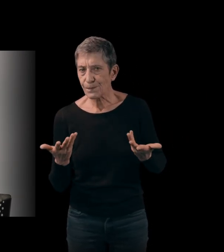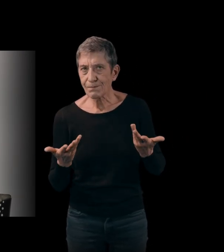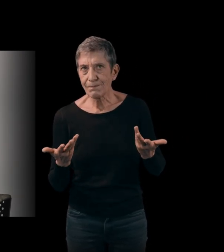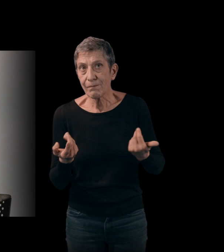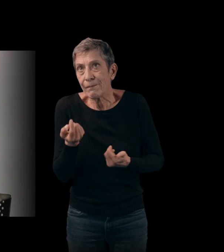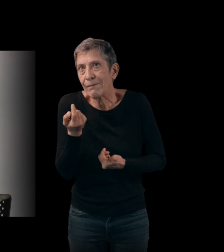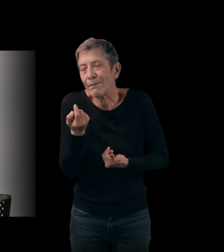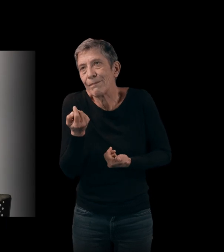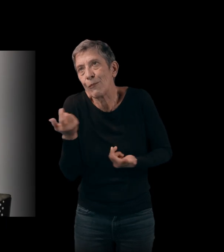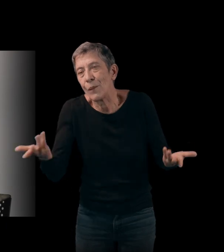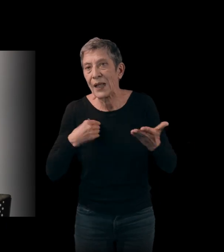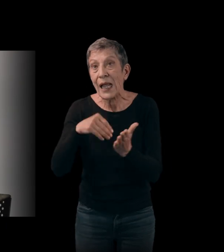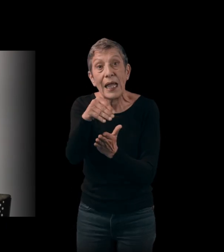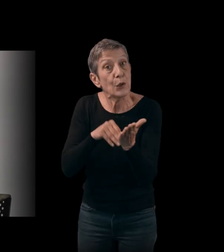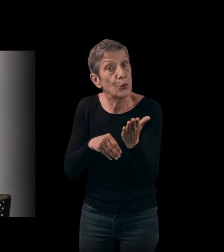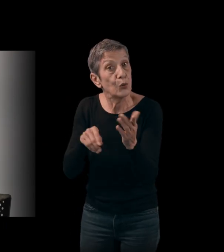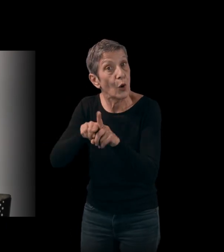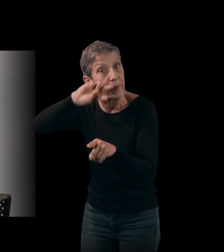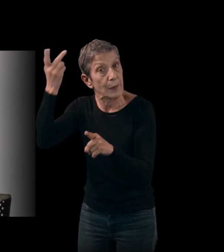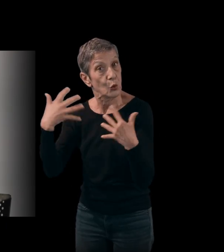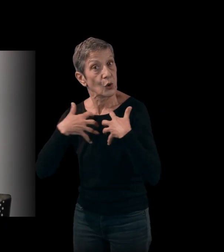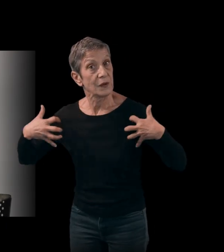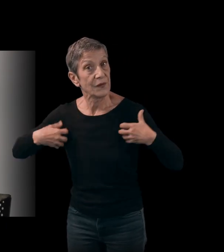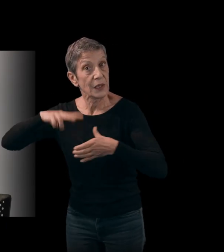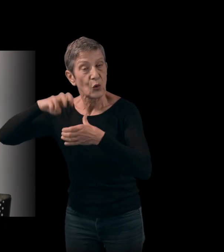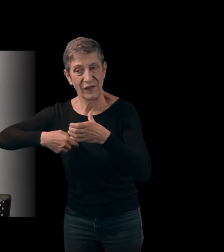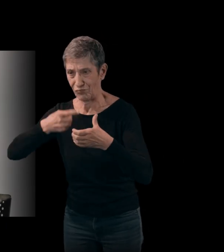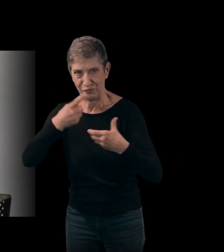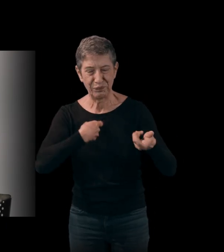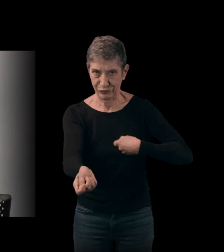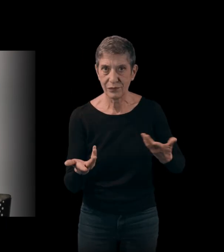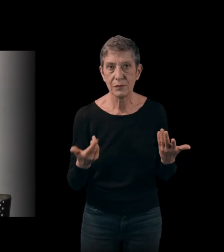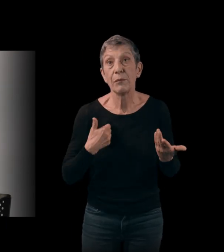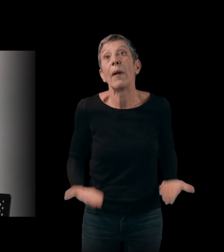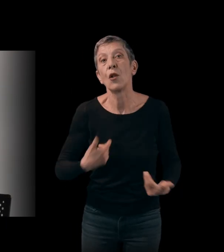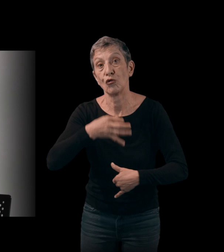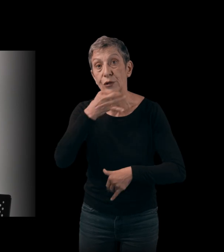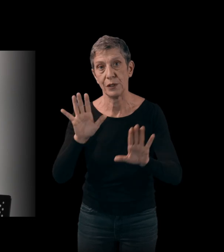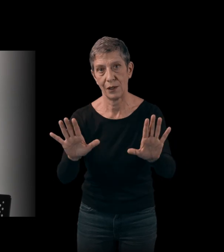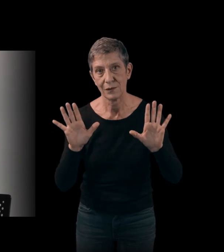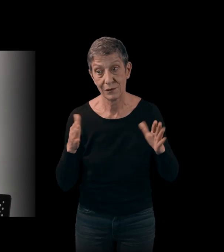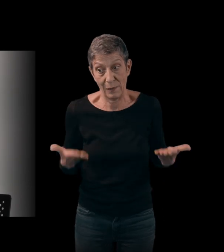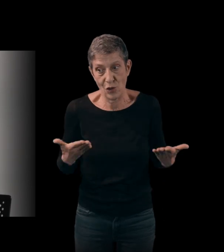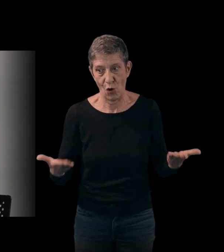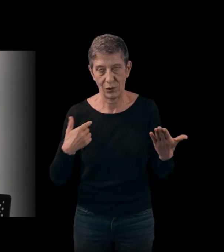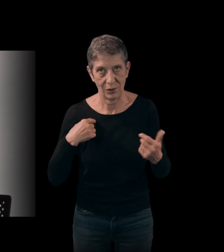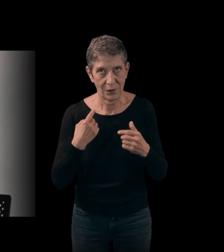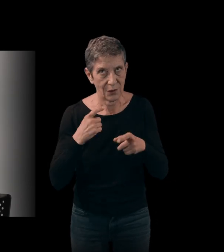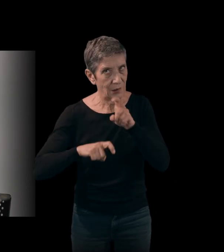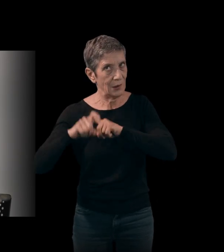L'écriture ethnographique telle que je la pratique ne me paraissait pas adaptée. Je vous dis ça maintenant, je reconstruis, mais ce n'était